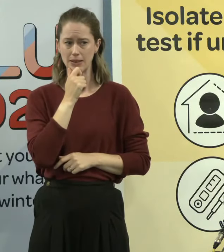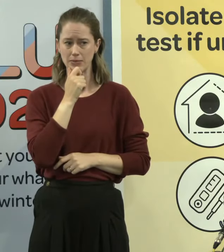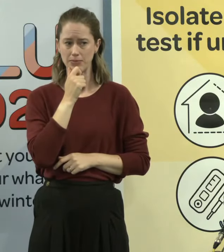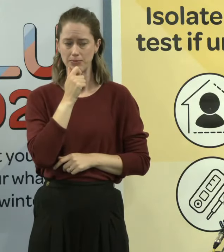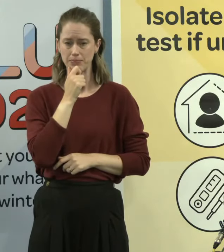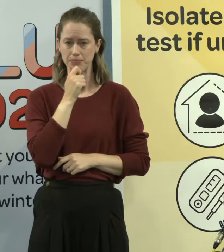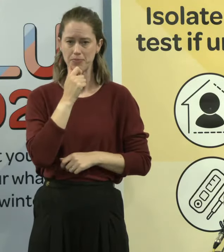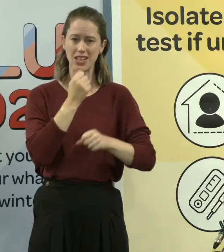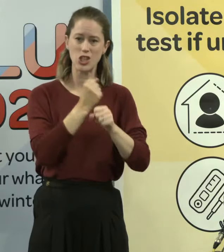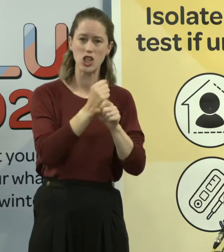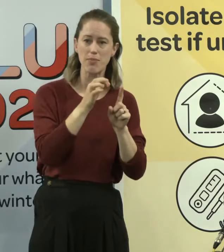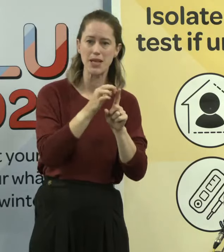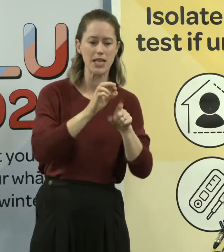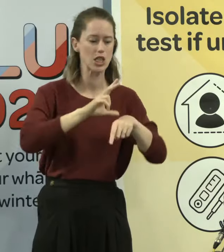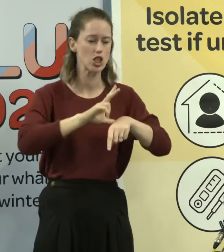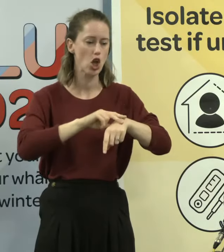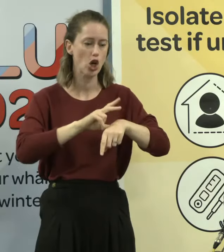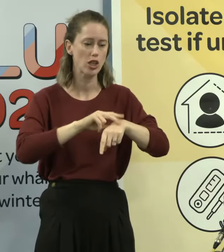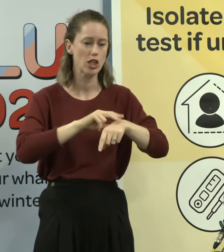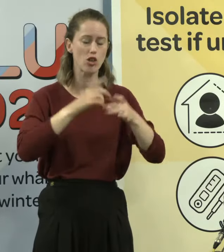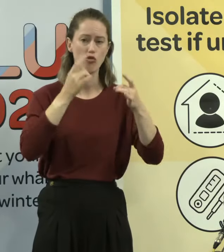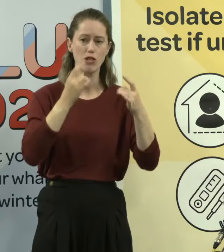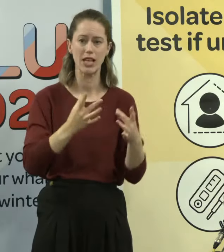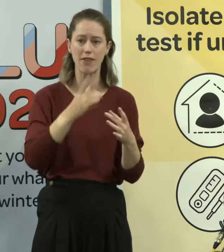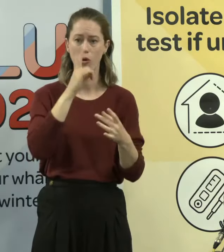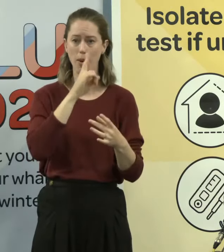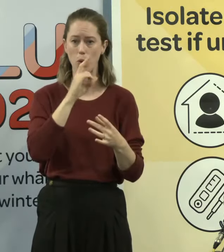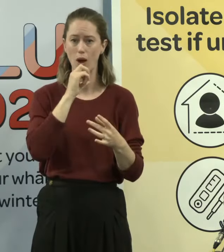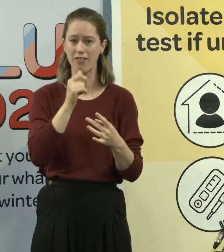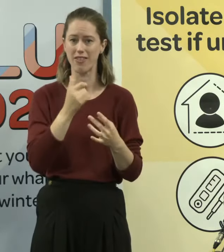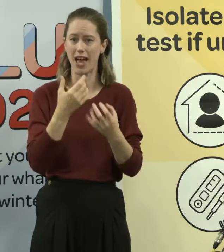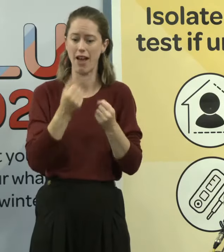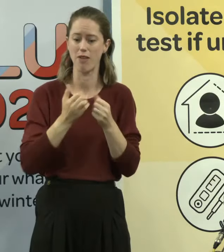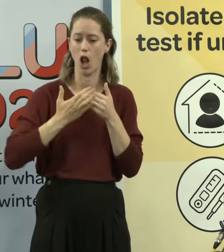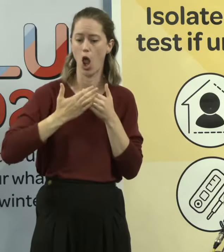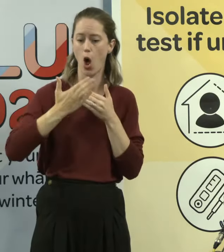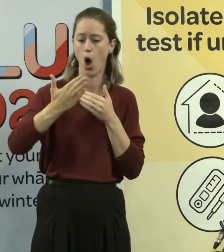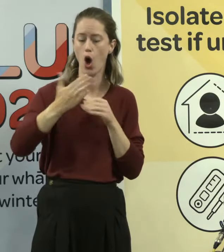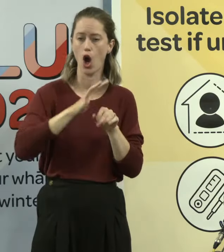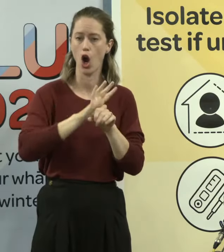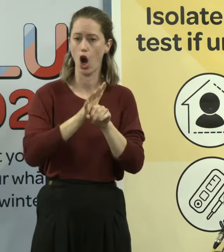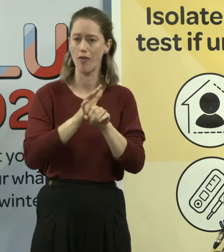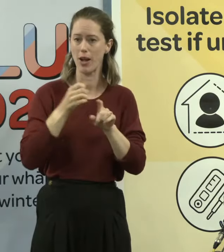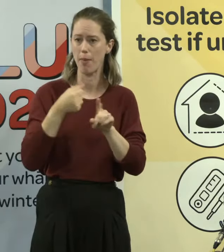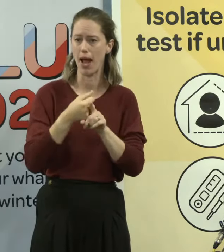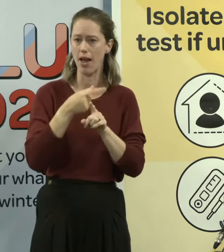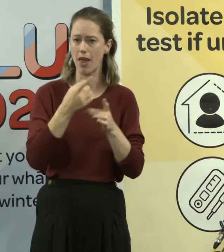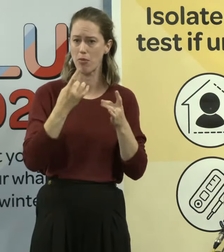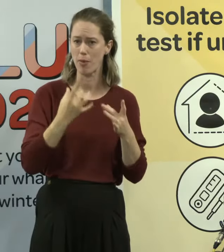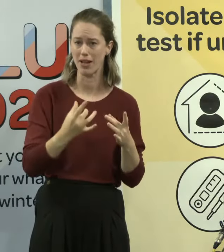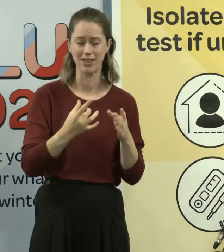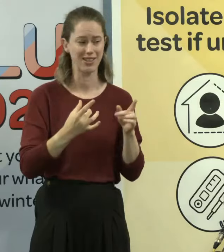mahi. Mo koe anake, e titiro whakamua ana me pehea te mate